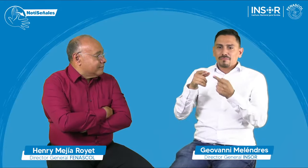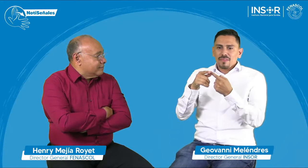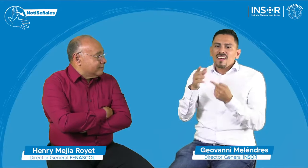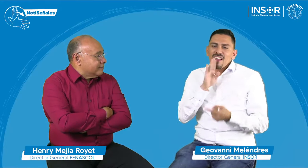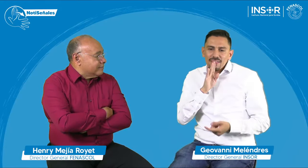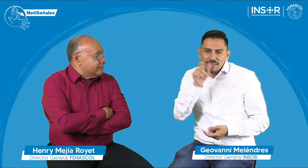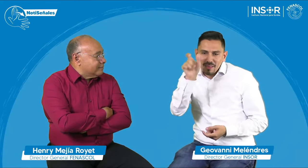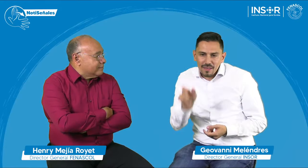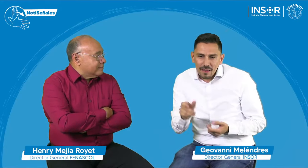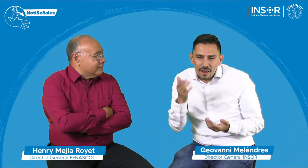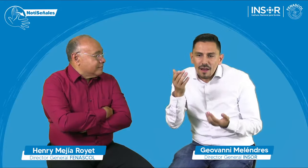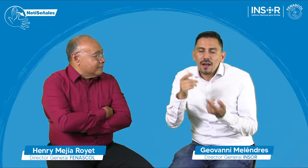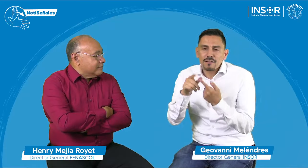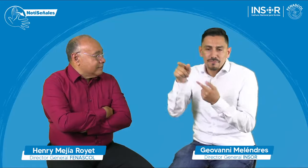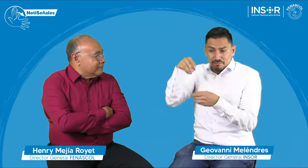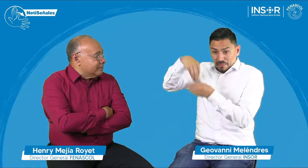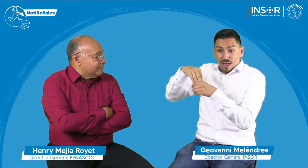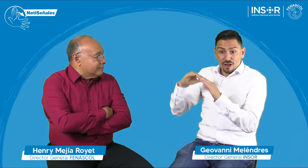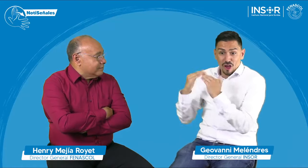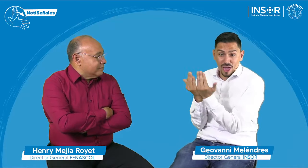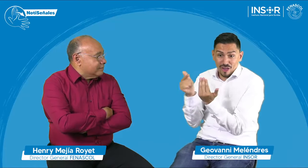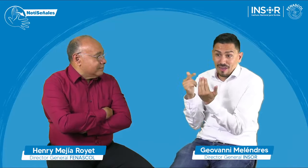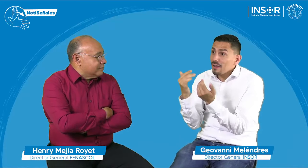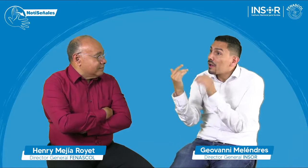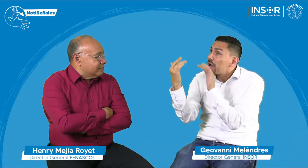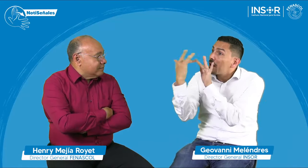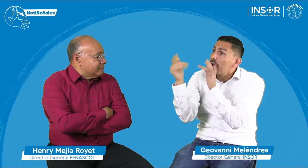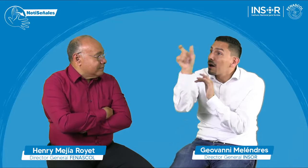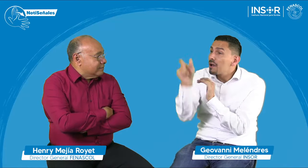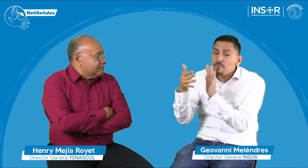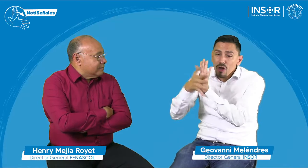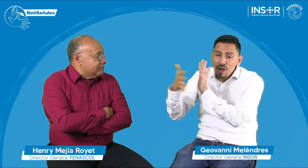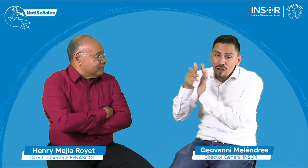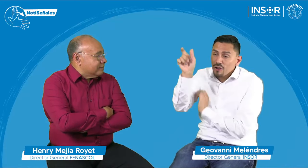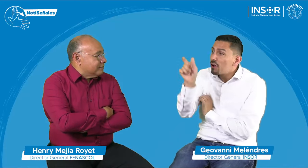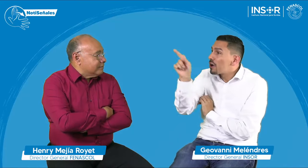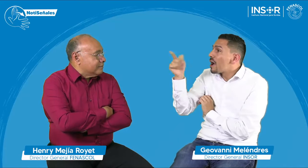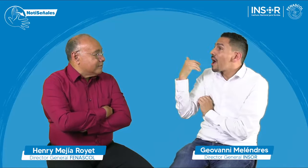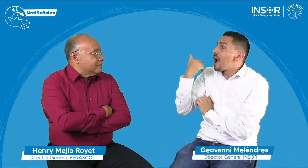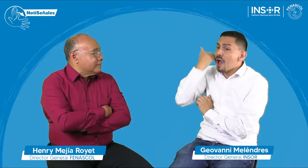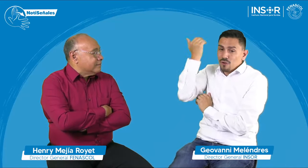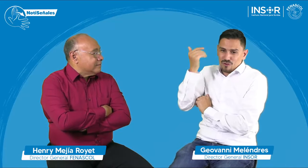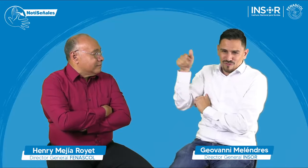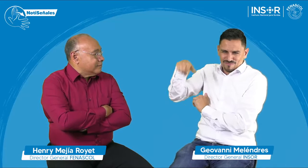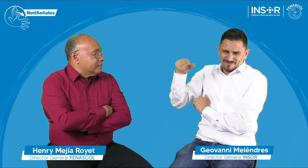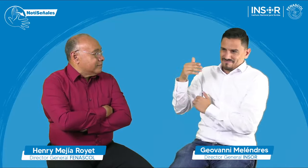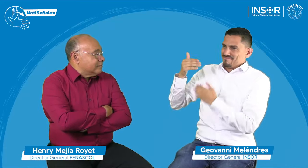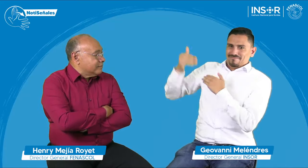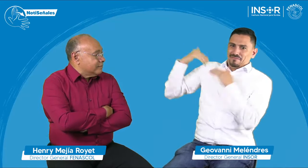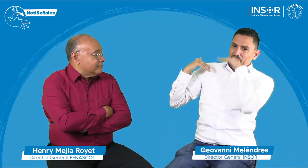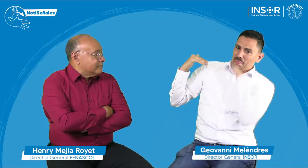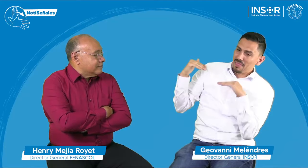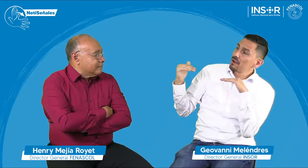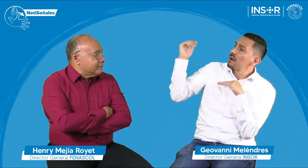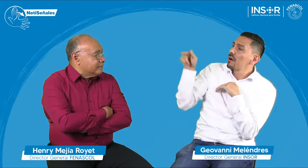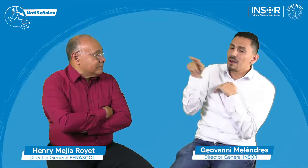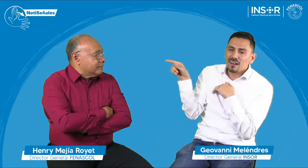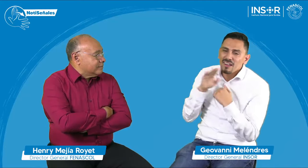liderazgo, la familia, la educación y posteriormente ¿Quién? Allí mismo en el